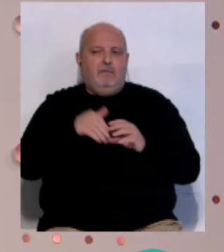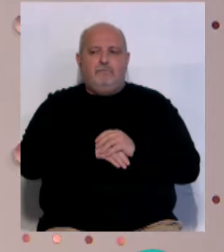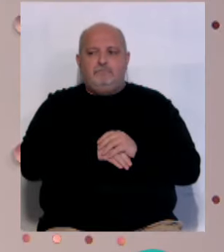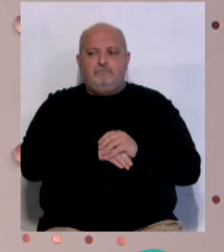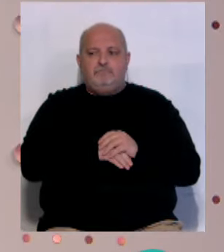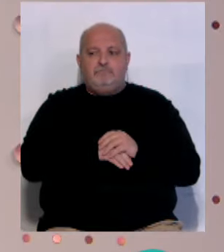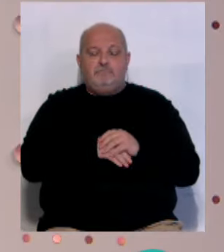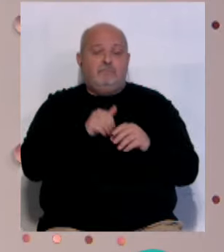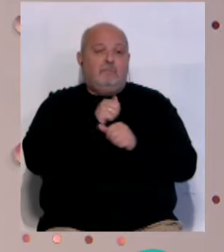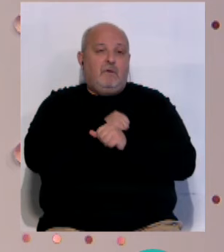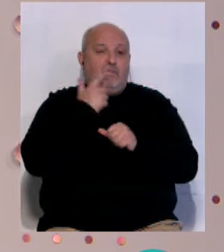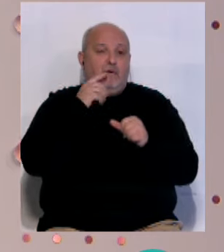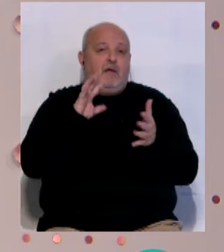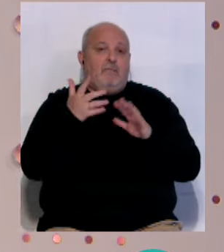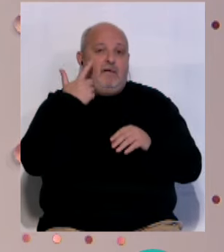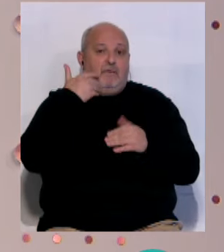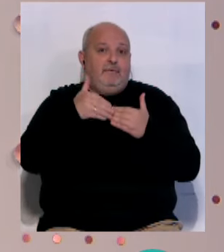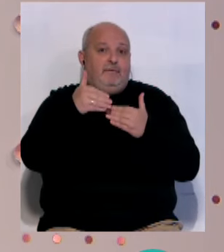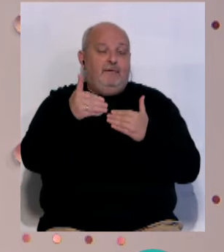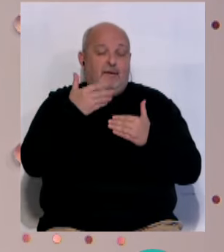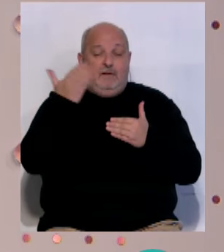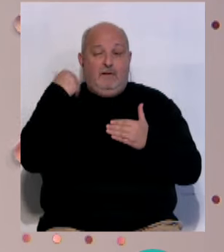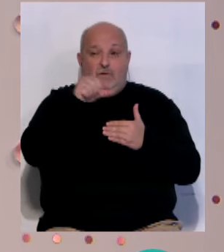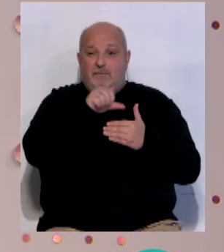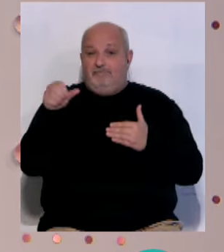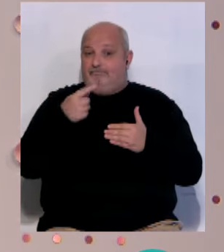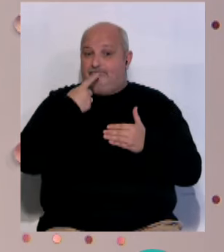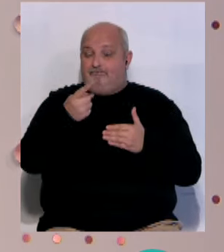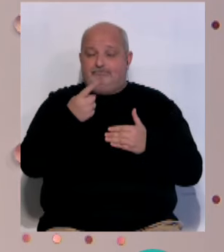pues esperar que se vea un cambio la verdad que yo te dije la semana pasada que yo ya a Sergio no